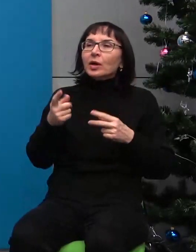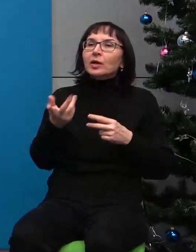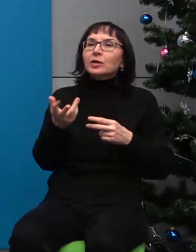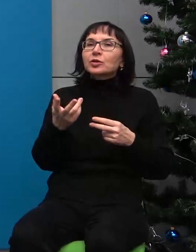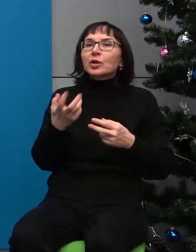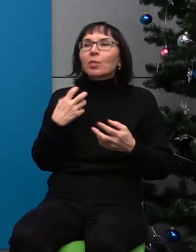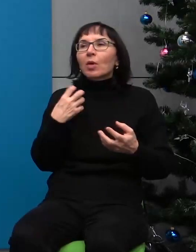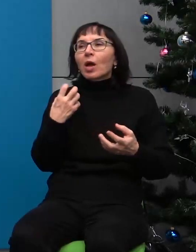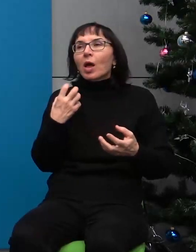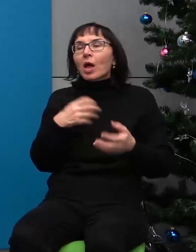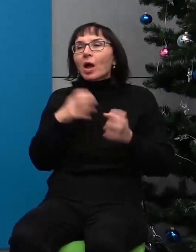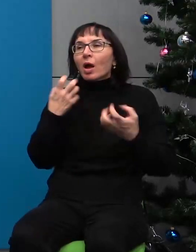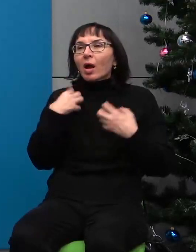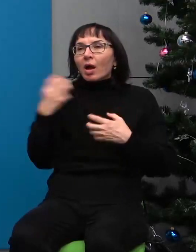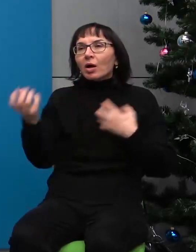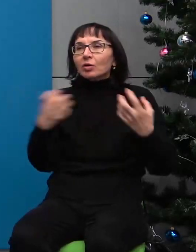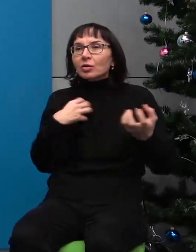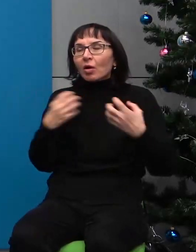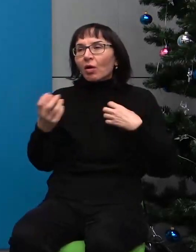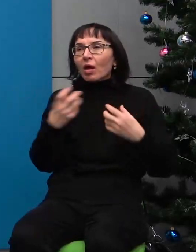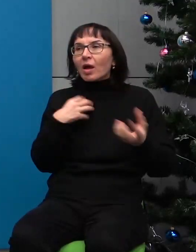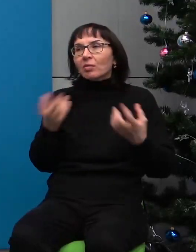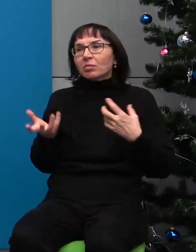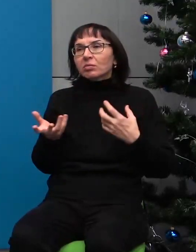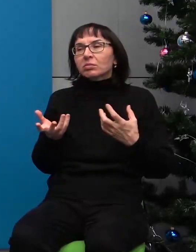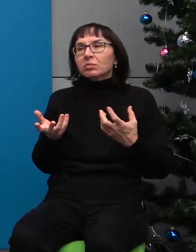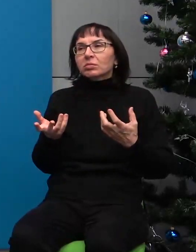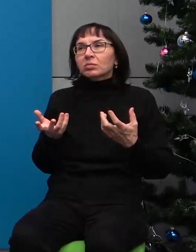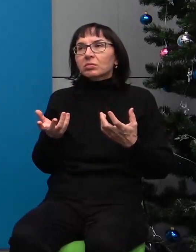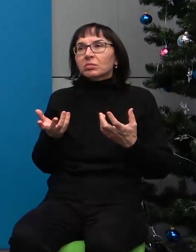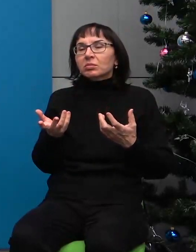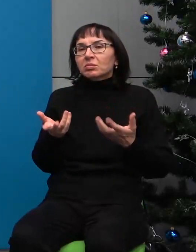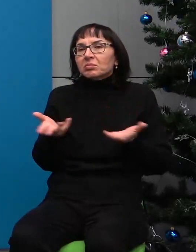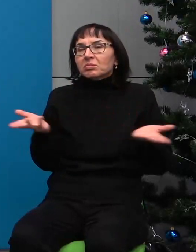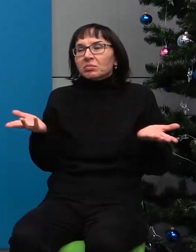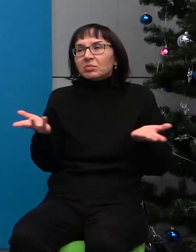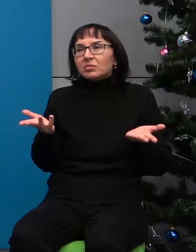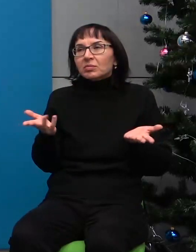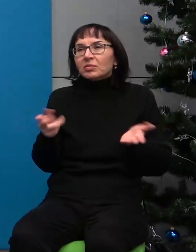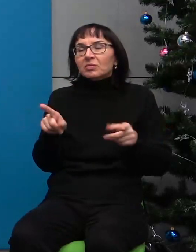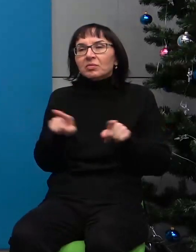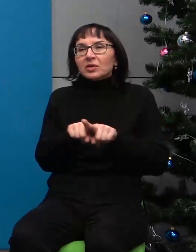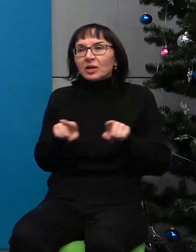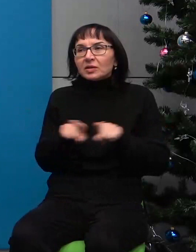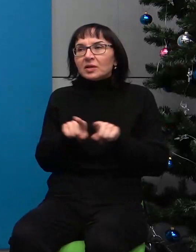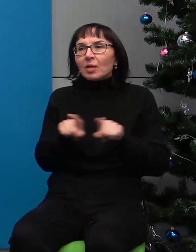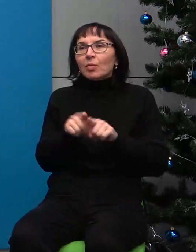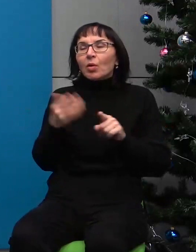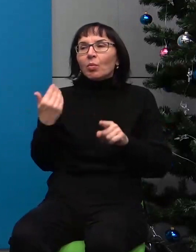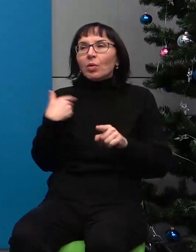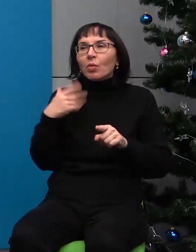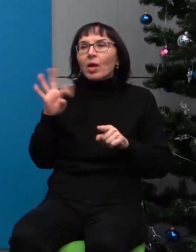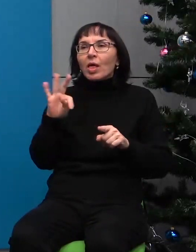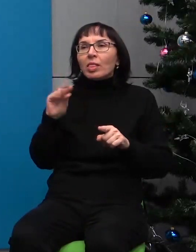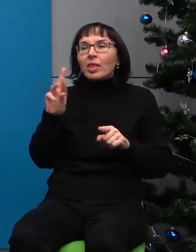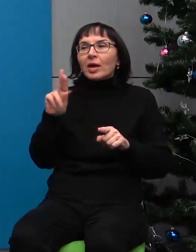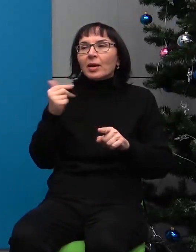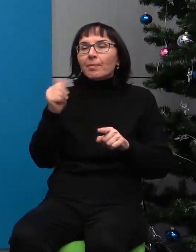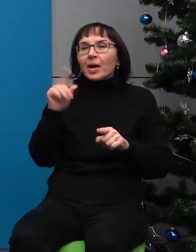Hitler, ten z Jokera, co grał w Jokera. I tak samo było z Tyrmandem. On z różnych powodów nie napisał tyle,